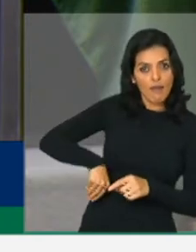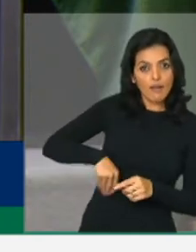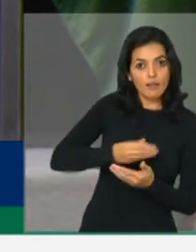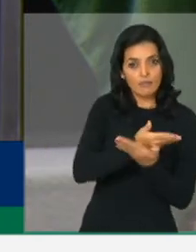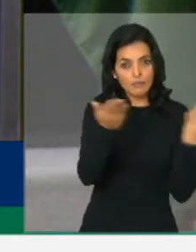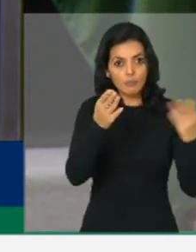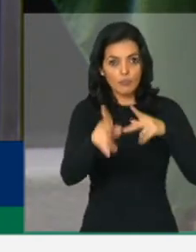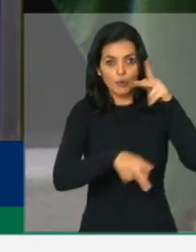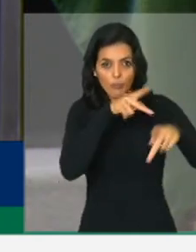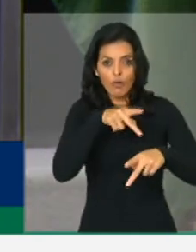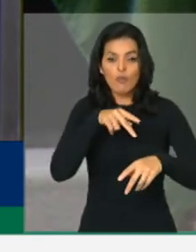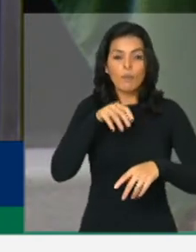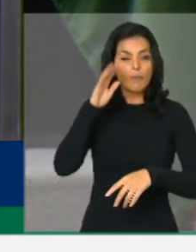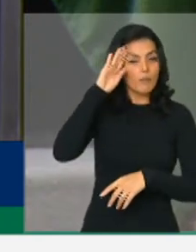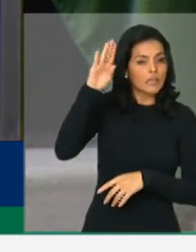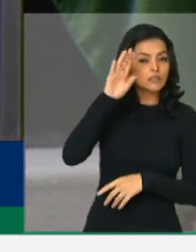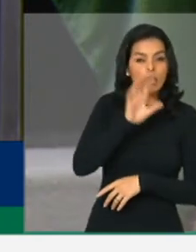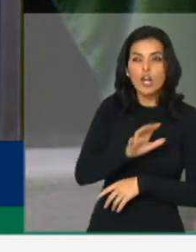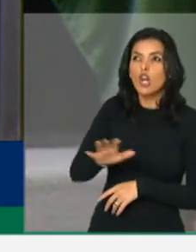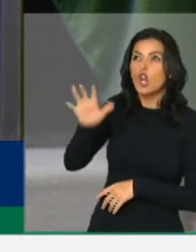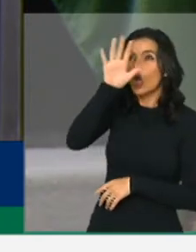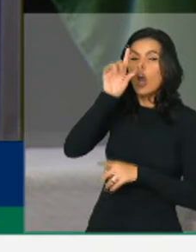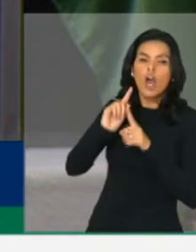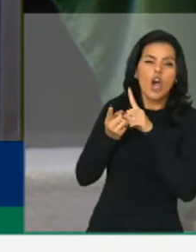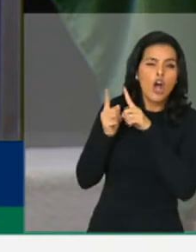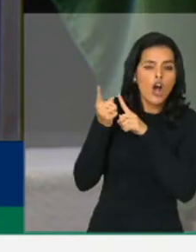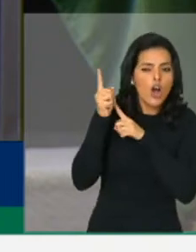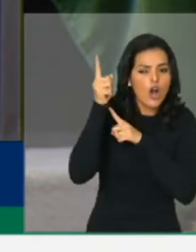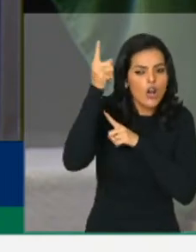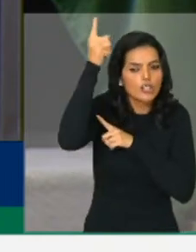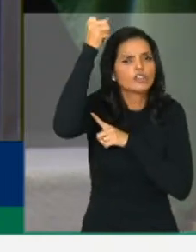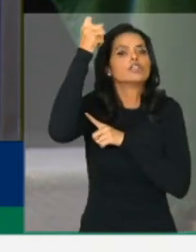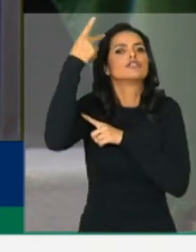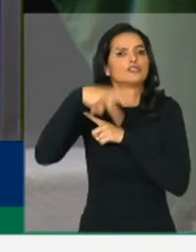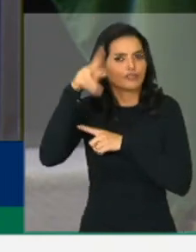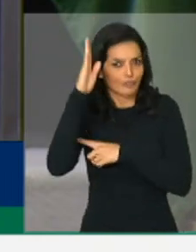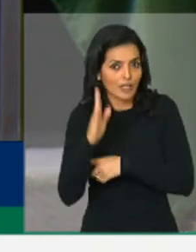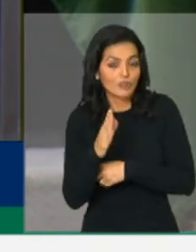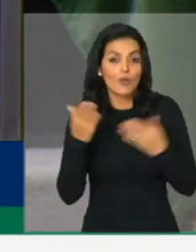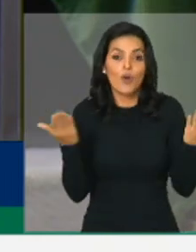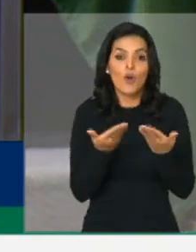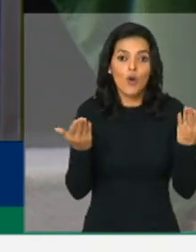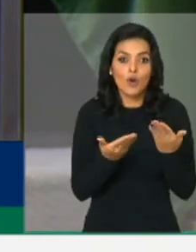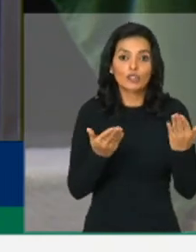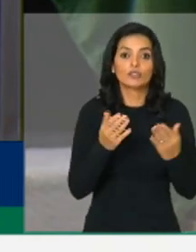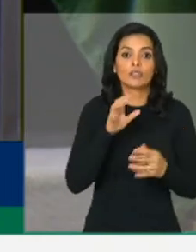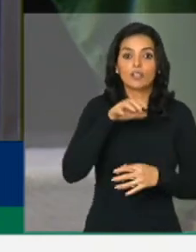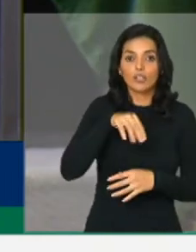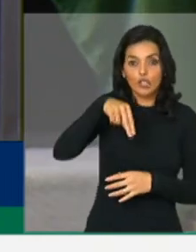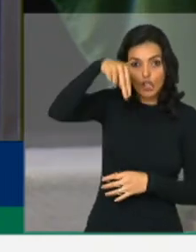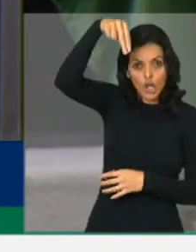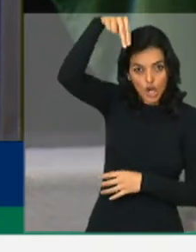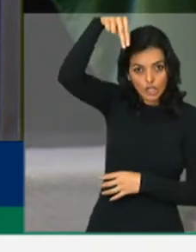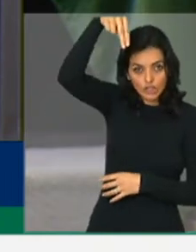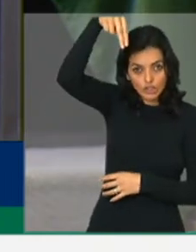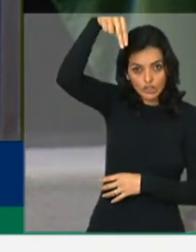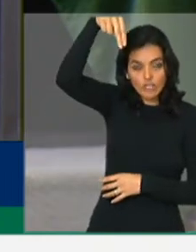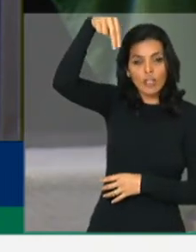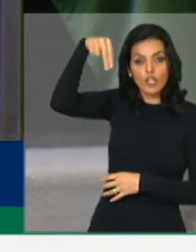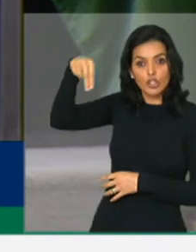TODOS JORNAIS DO MUNDO E O NORDESTE TÃO SACRIFICADO NORDESTE QUE PRECISA DE INSTRUMENTOS PRA GERAR